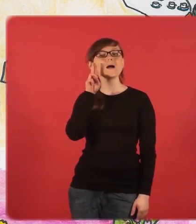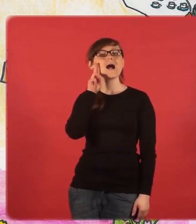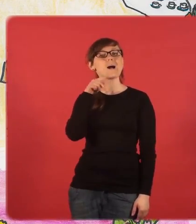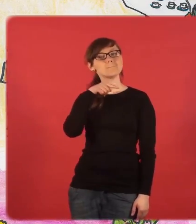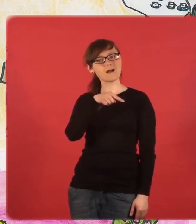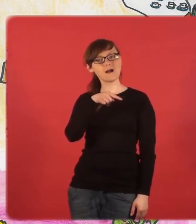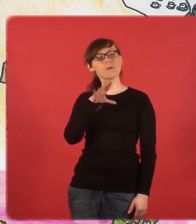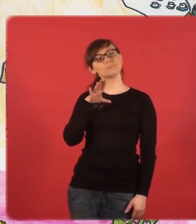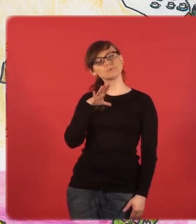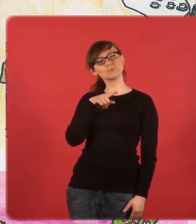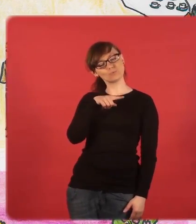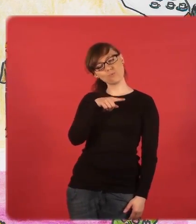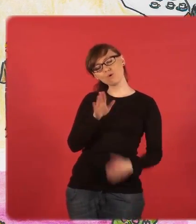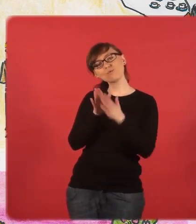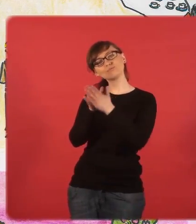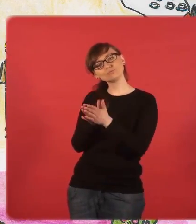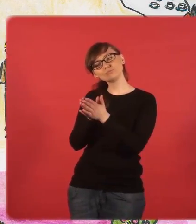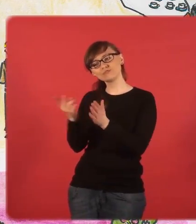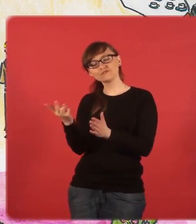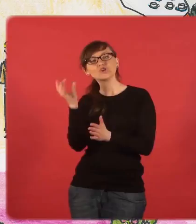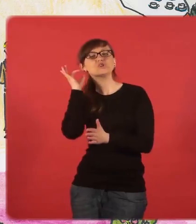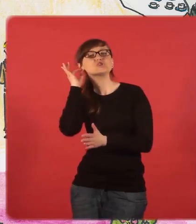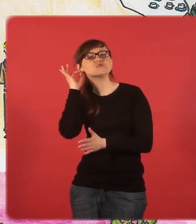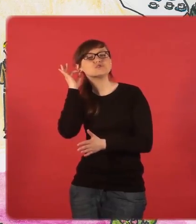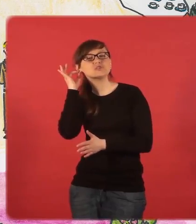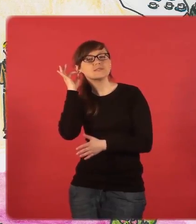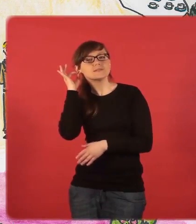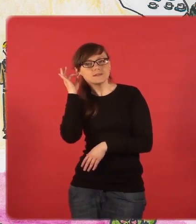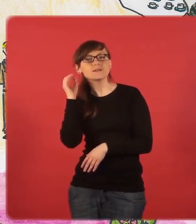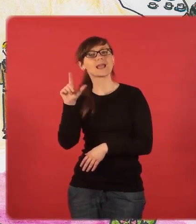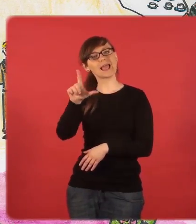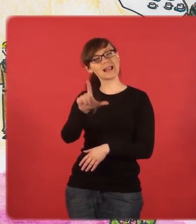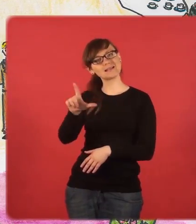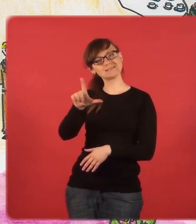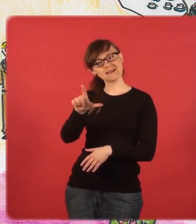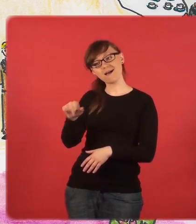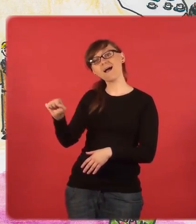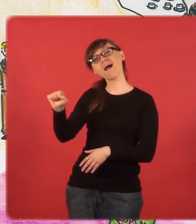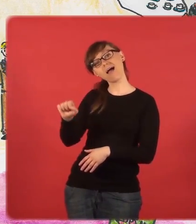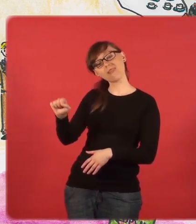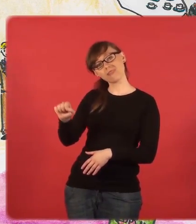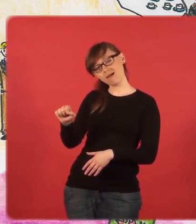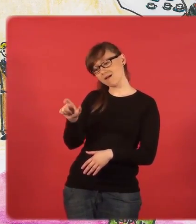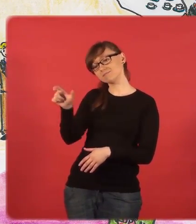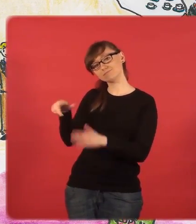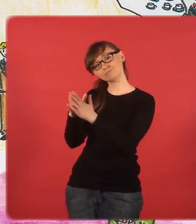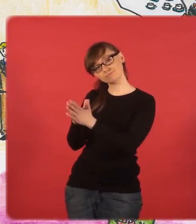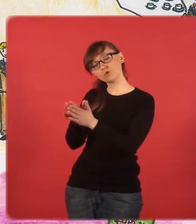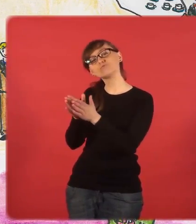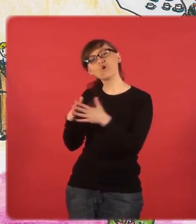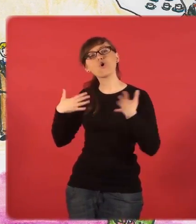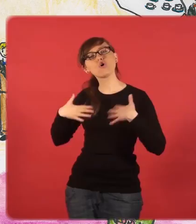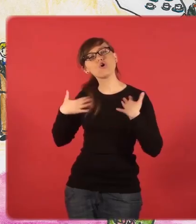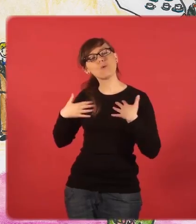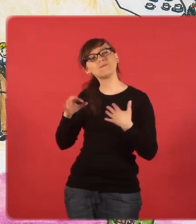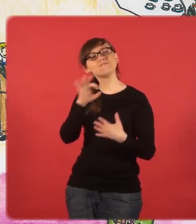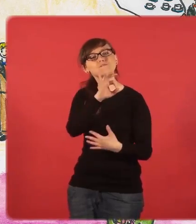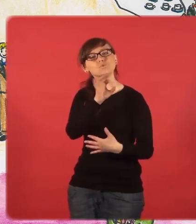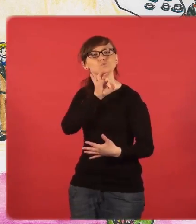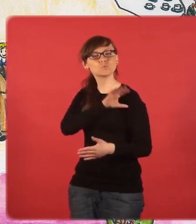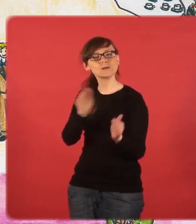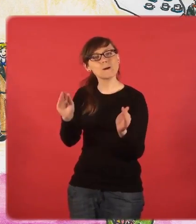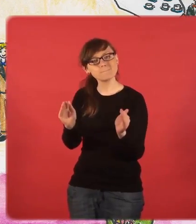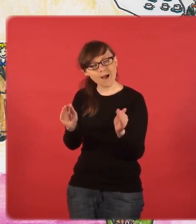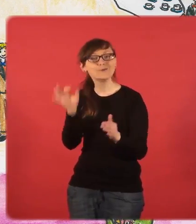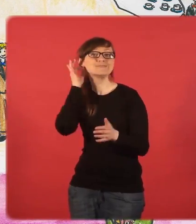Pewnego dnia Lisa i Anna zostały poproszone przez mamę Ollego o wykapanie małej.